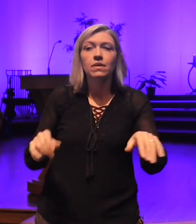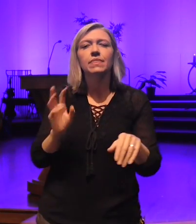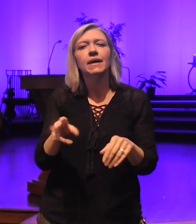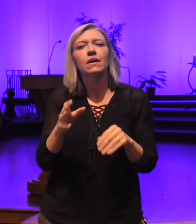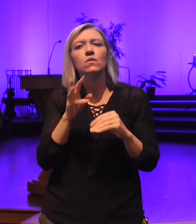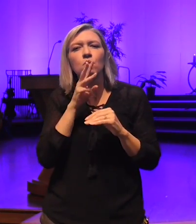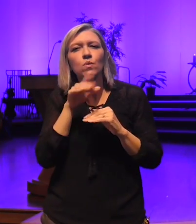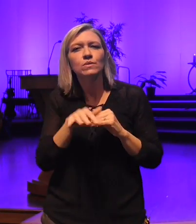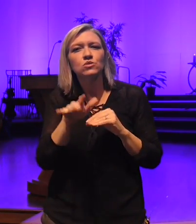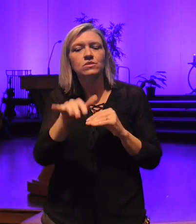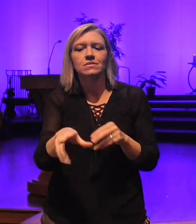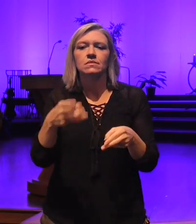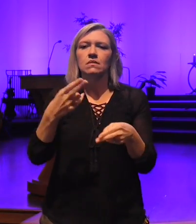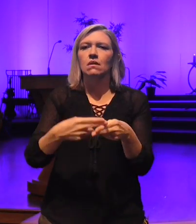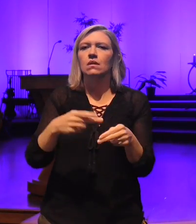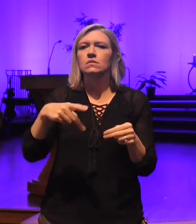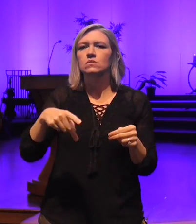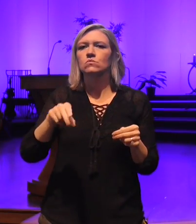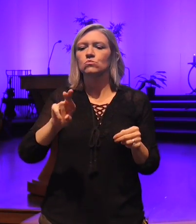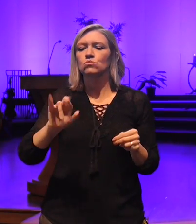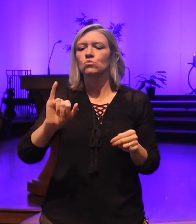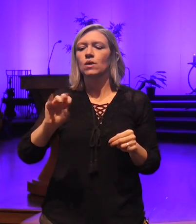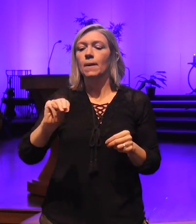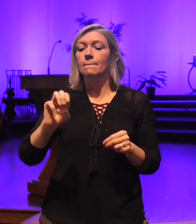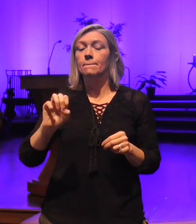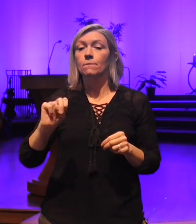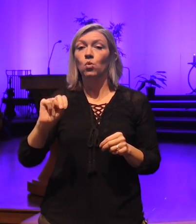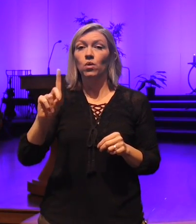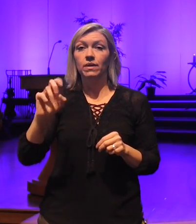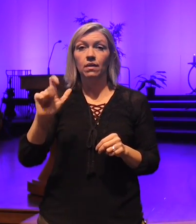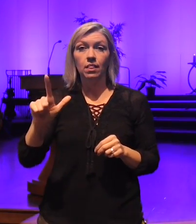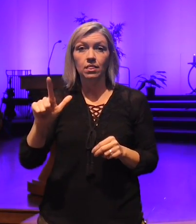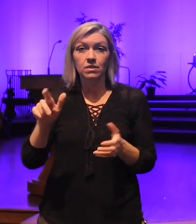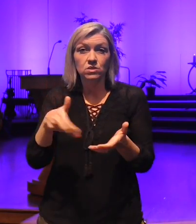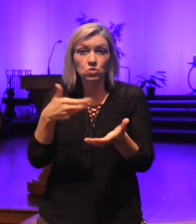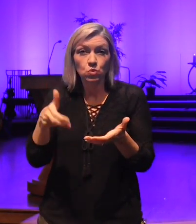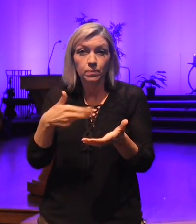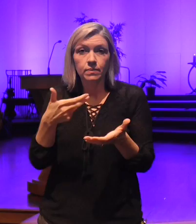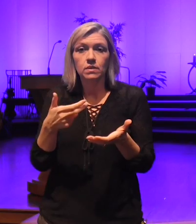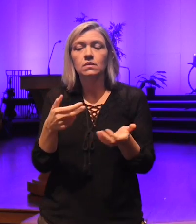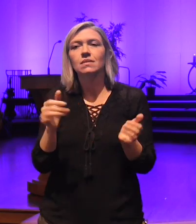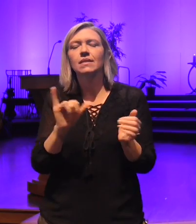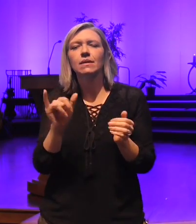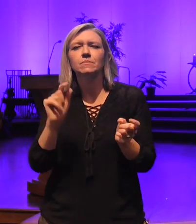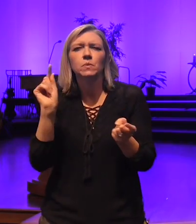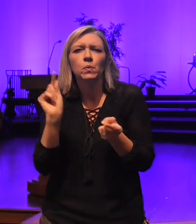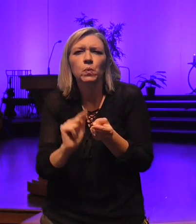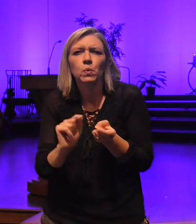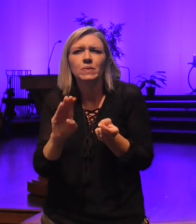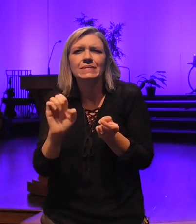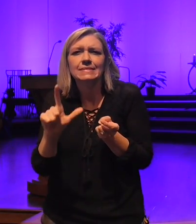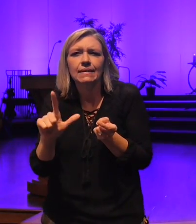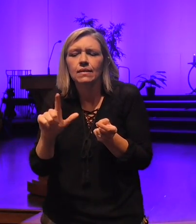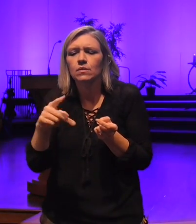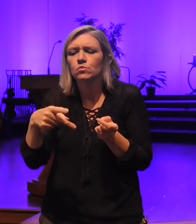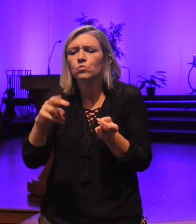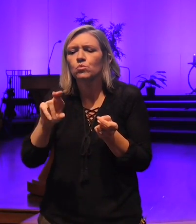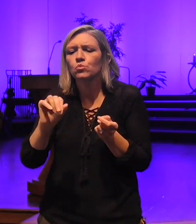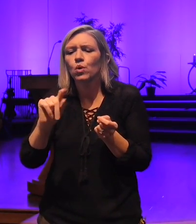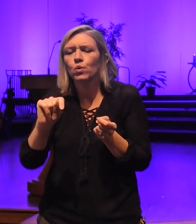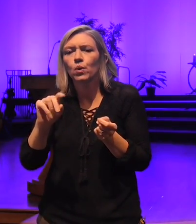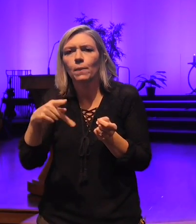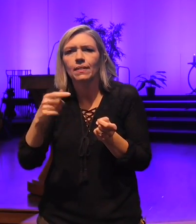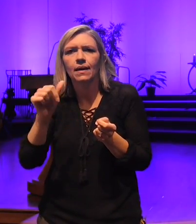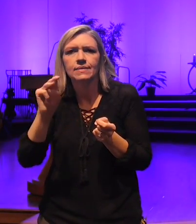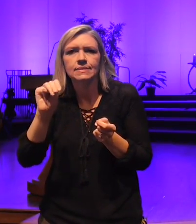la sopa primordial era un protoplasma de químicos y elementos críticos